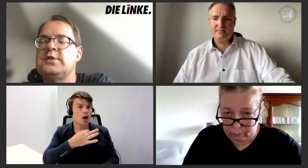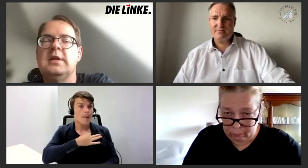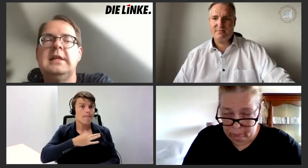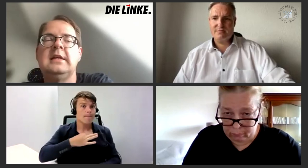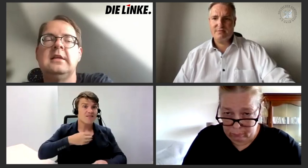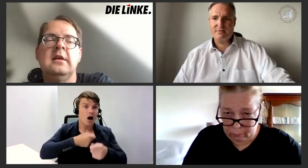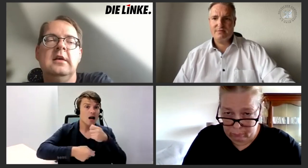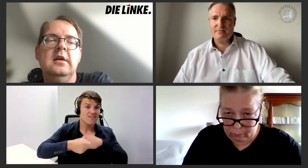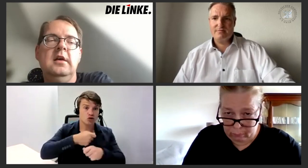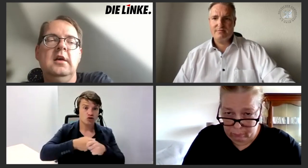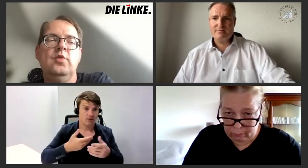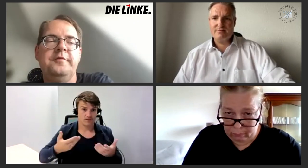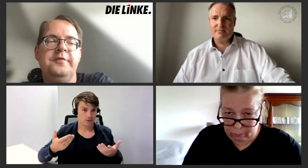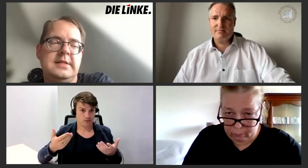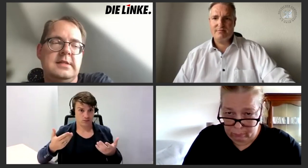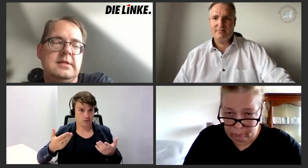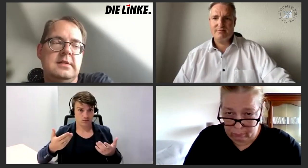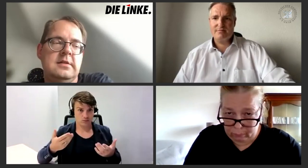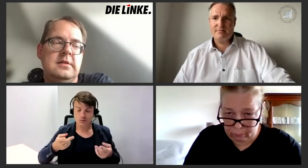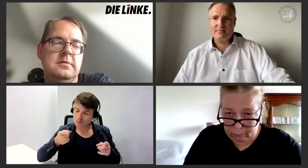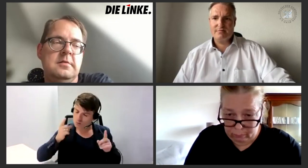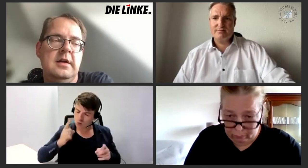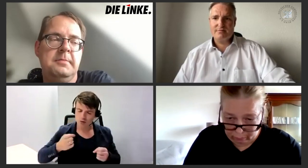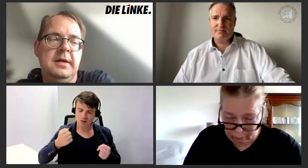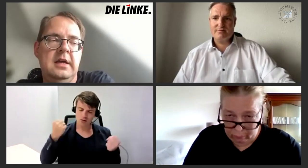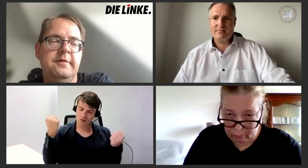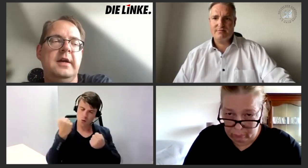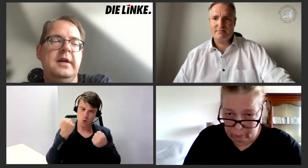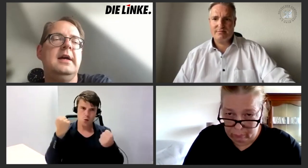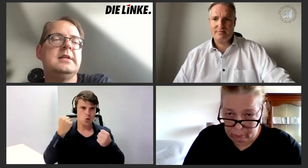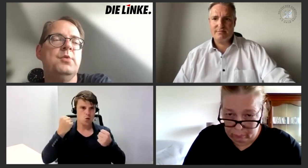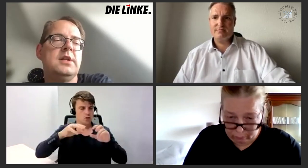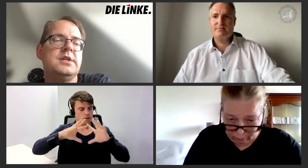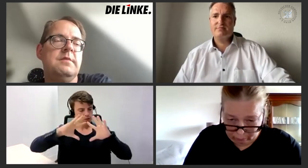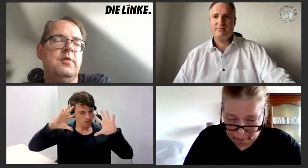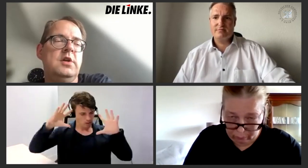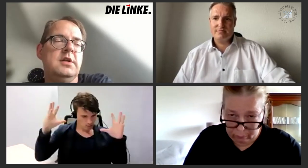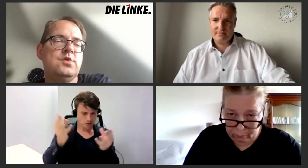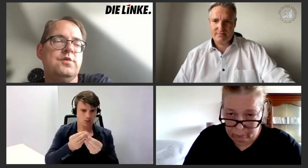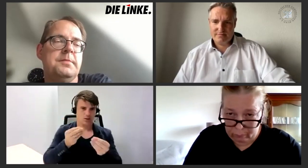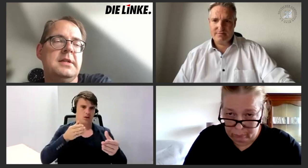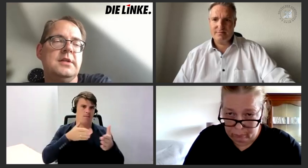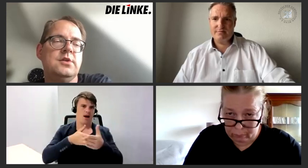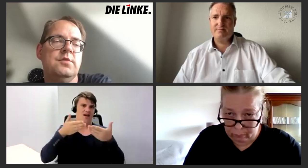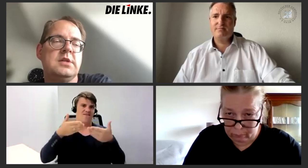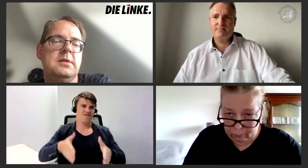Privatwirtschaft muss nach Auffassung der LINKEN umfassend Barrierefreiheit ermöglichen. Wir wollen